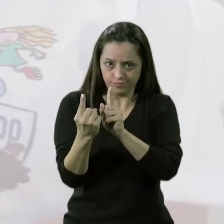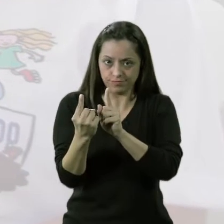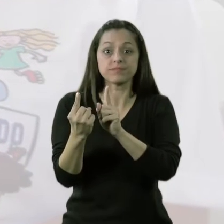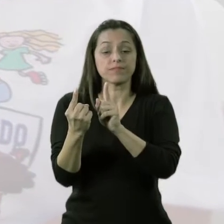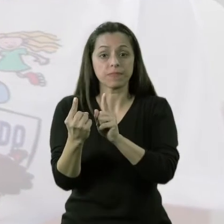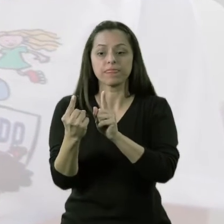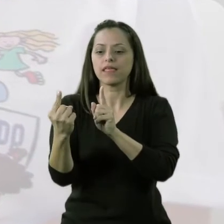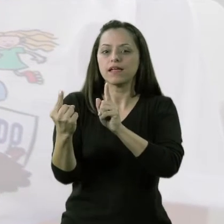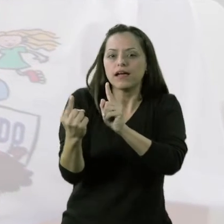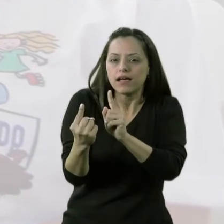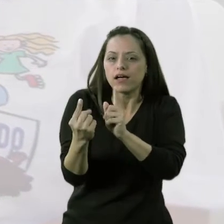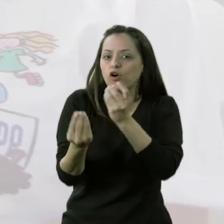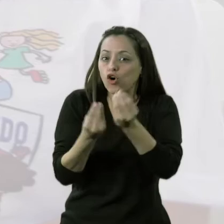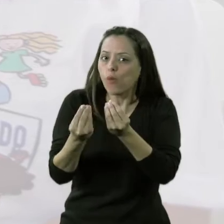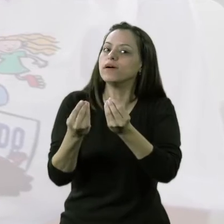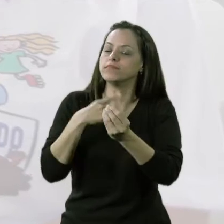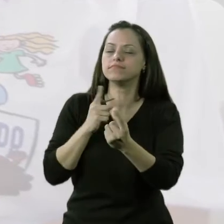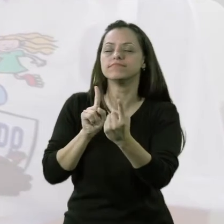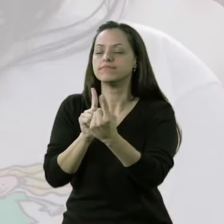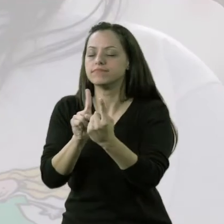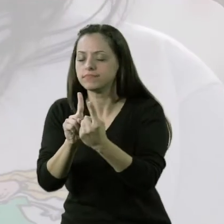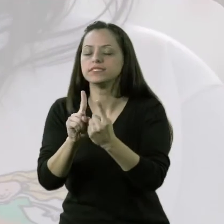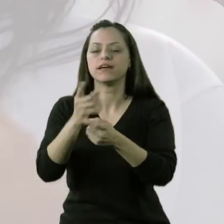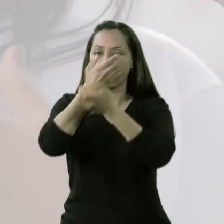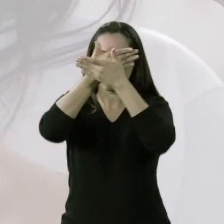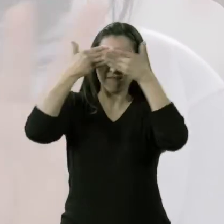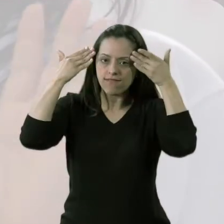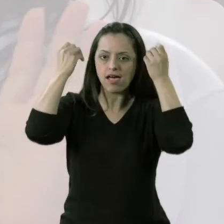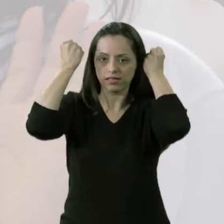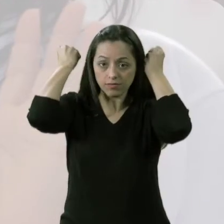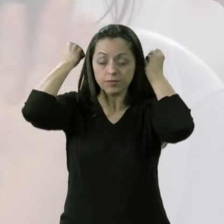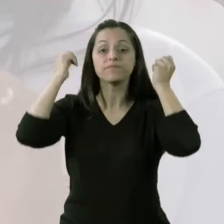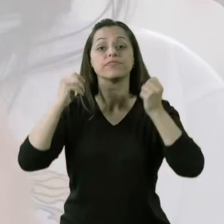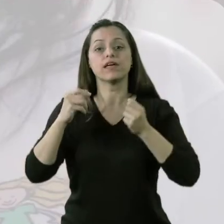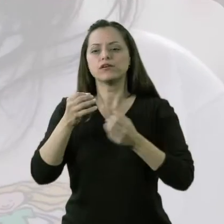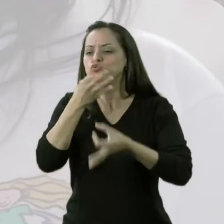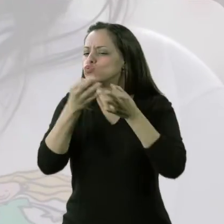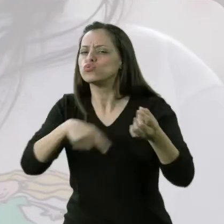Para isso, eles tinham que chegar ao encontro dela com a venda nos olhos. Começamos a pedir sugestões a eles.